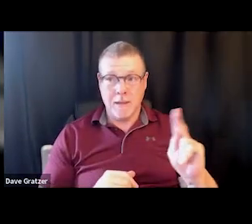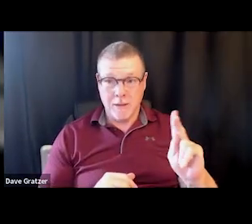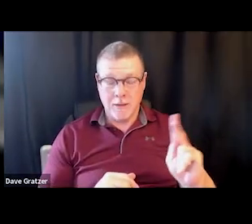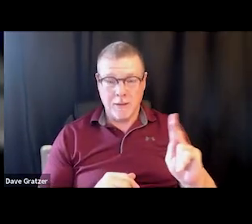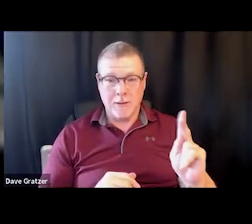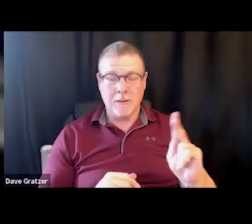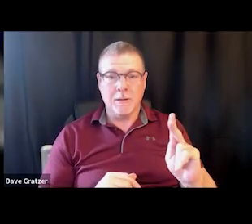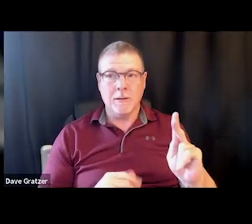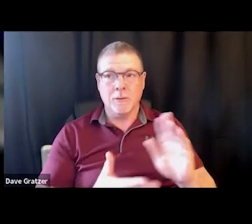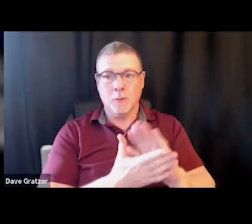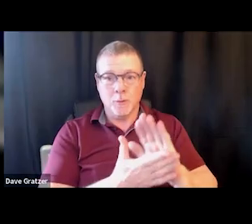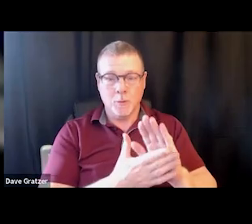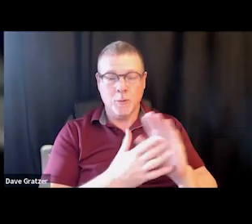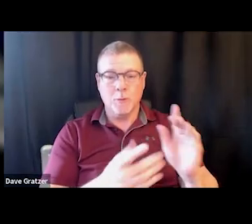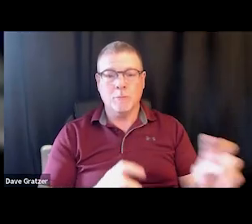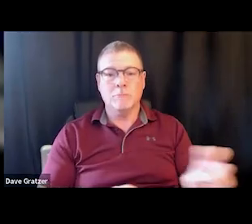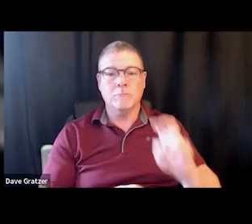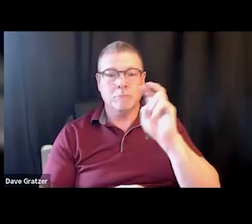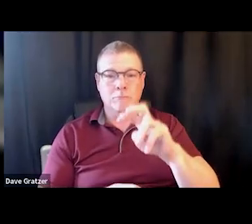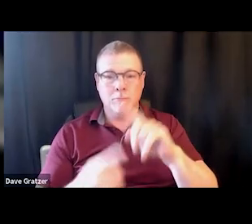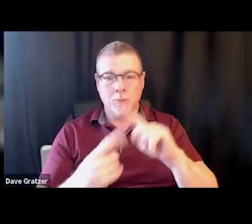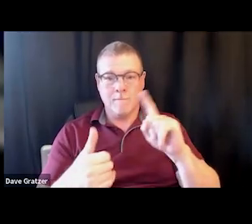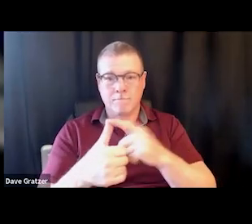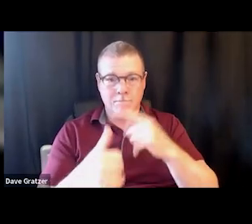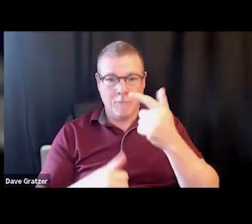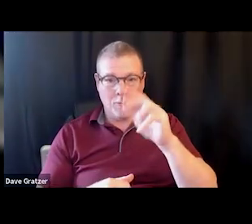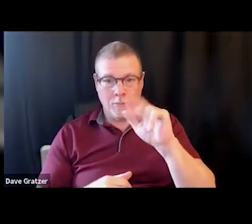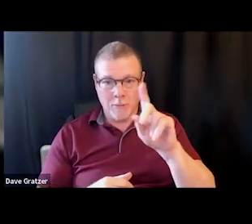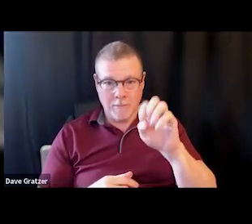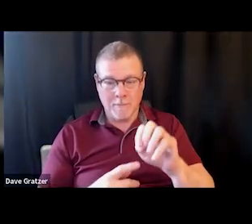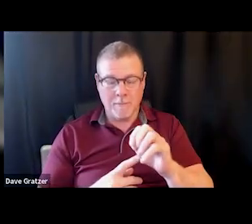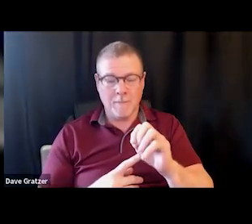y pasé a primer grado después de dos semanas en esa clase.